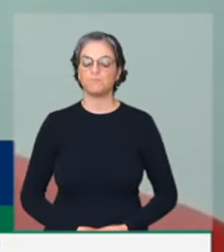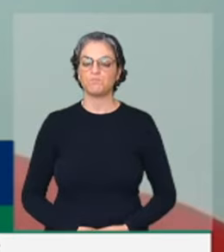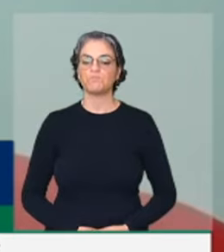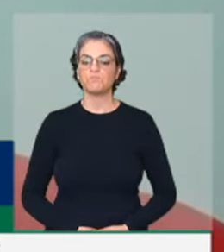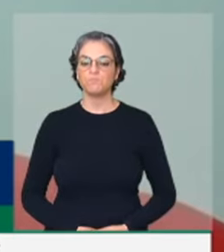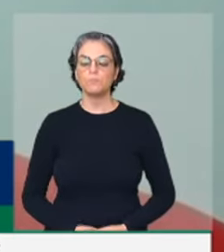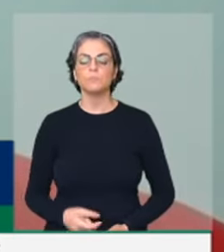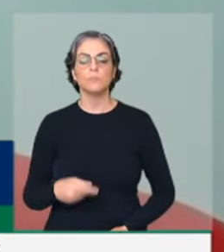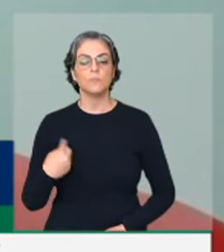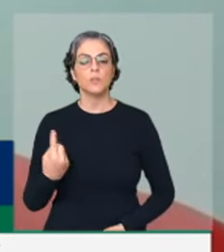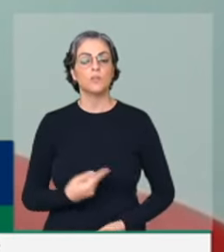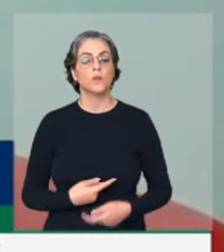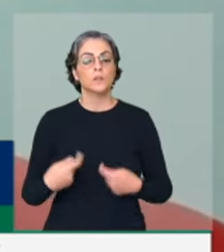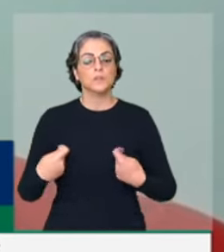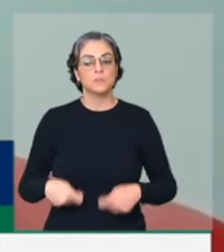AMPLIAR A OFERTA DE LEITOS, MAS, PRESIDENTE, NÓS NÃO